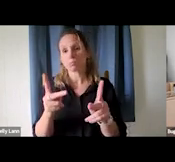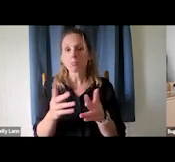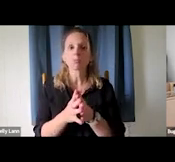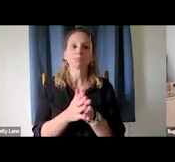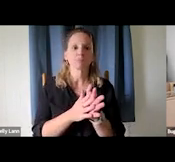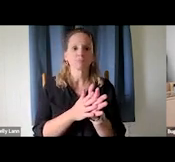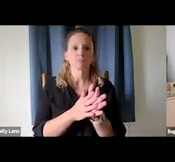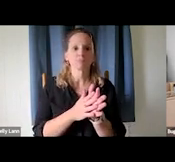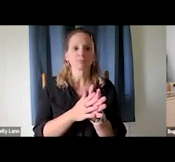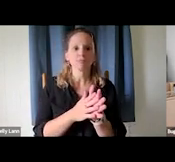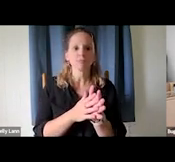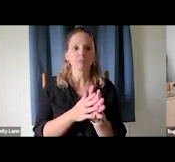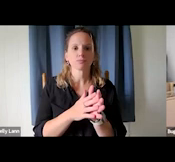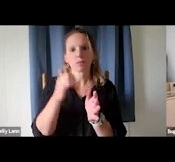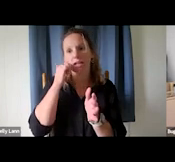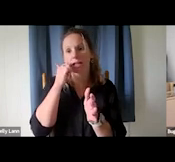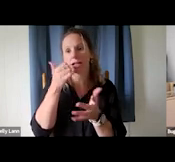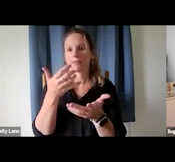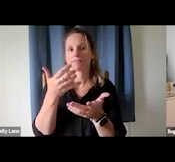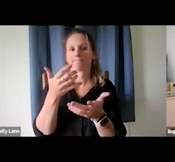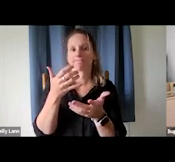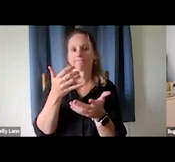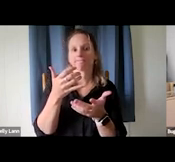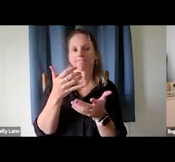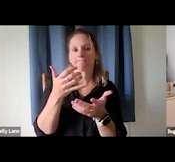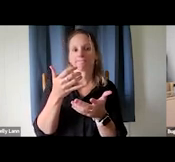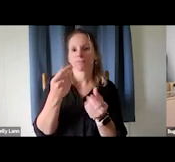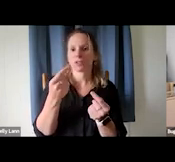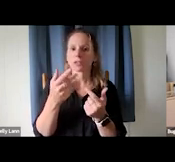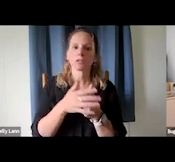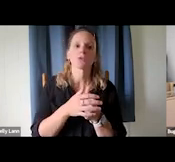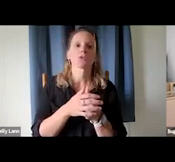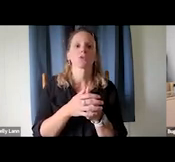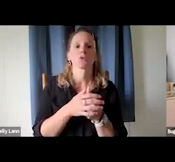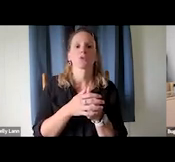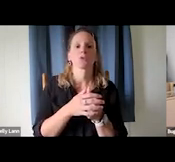Dice cuál es el consumo diario y menciona un par de veces